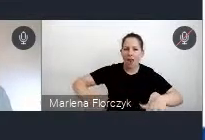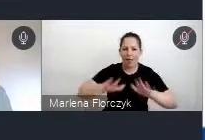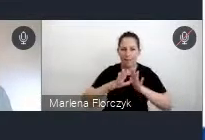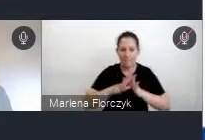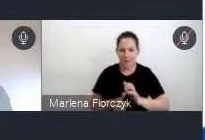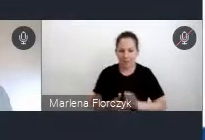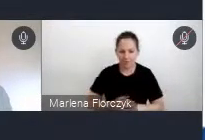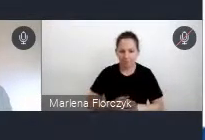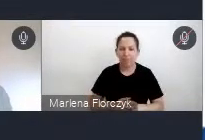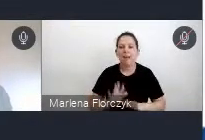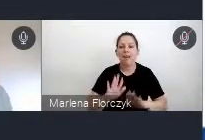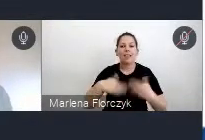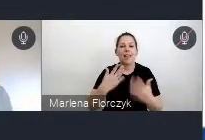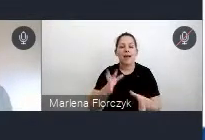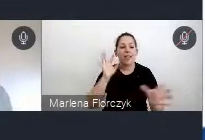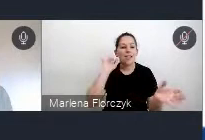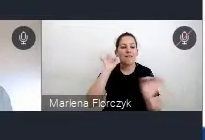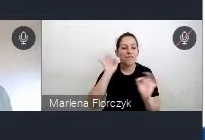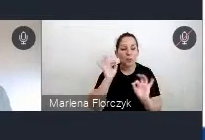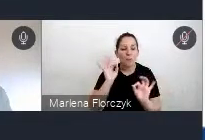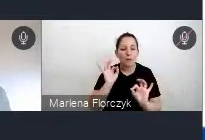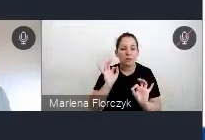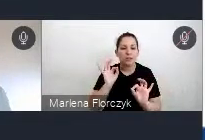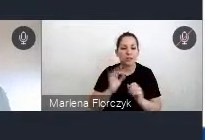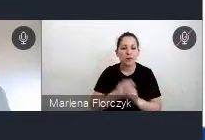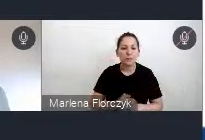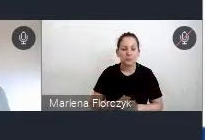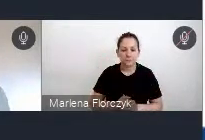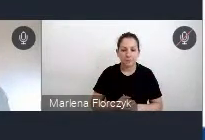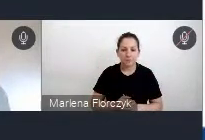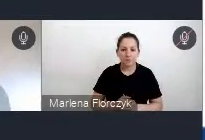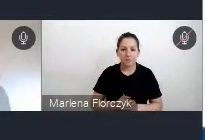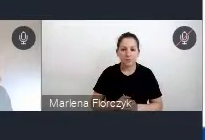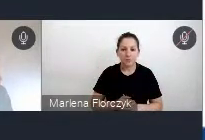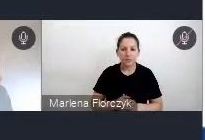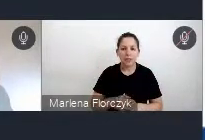dostarcza informacje nie tylko o gatunkach drzew,